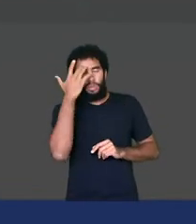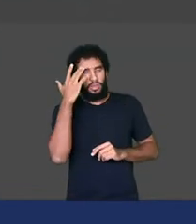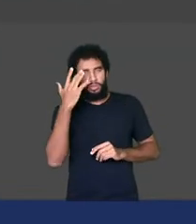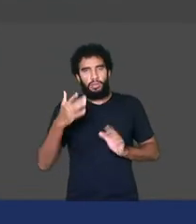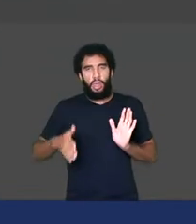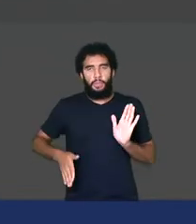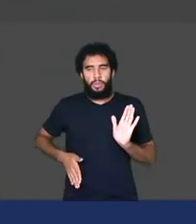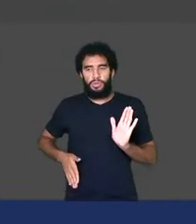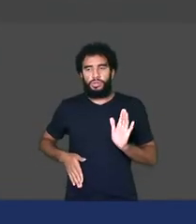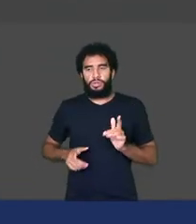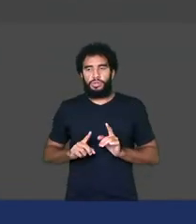BANDIDOS. E PARA CONCLUIR, MUDANDO TOTALMENTE DE ASSUNTO,